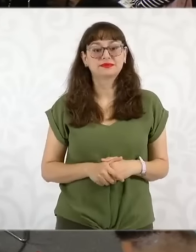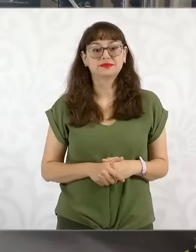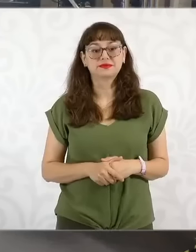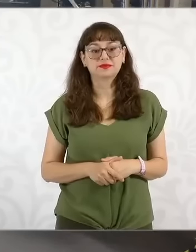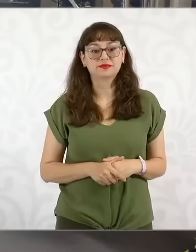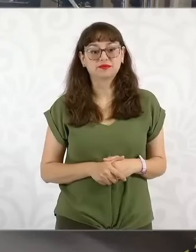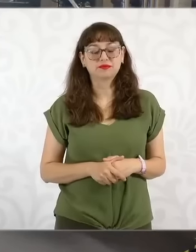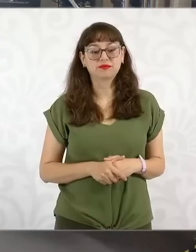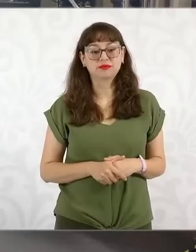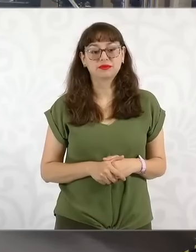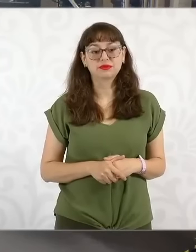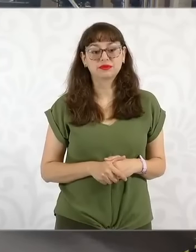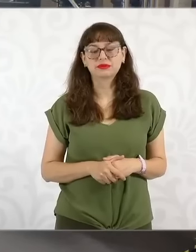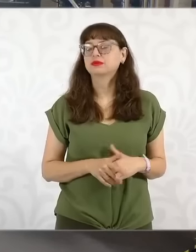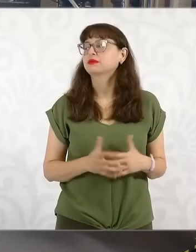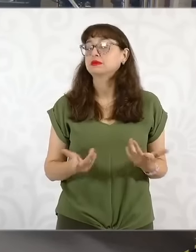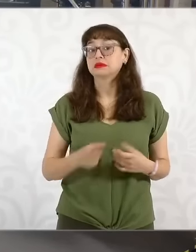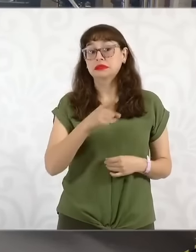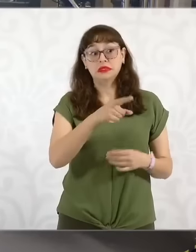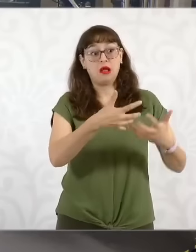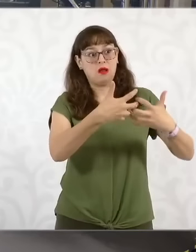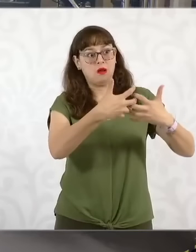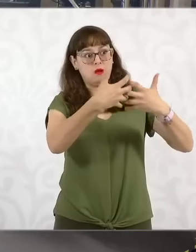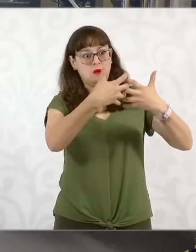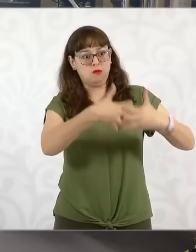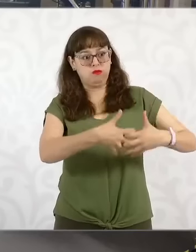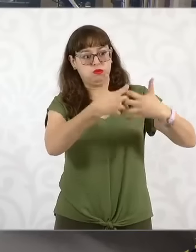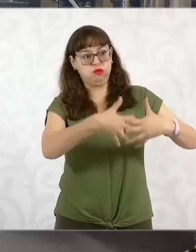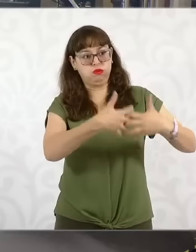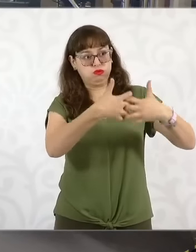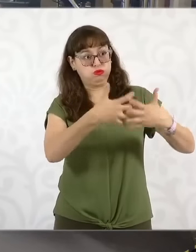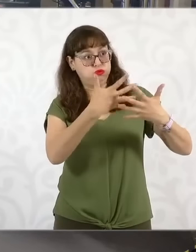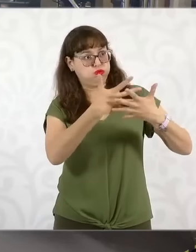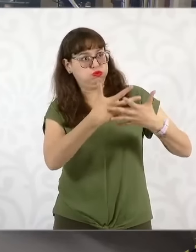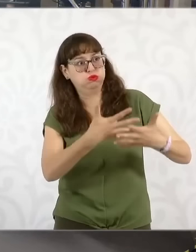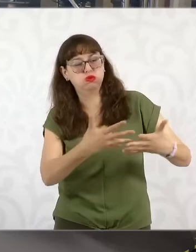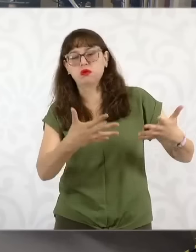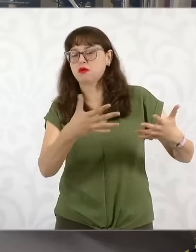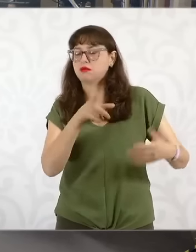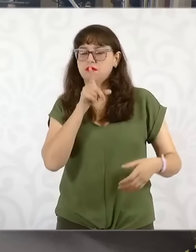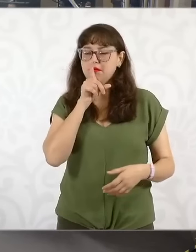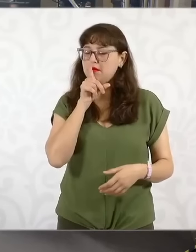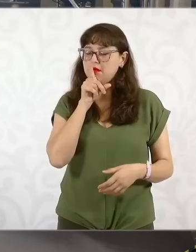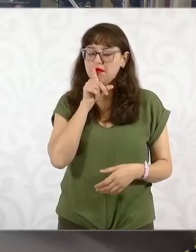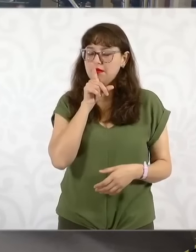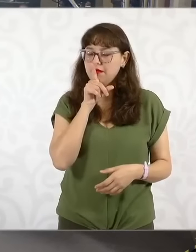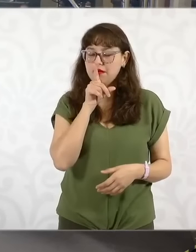porque no son refinerías. Sí. son algunos centros de procesamiento. Es muy distinto a una refinería